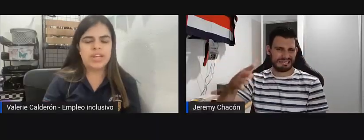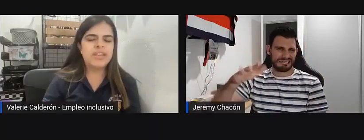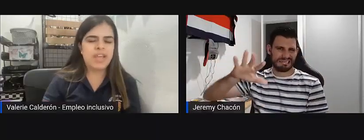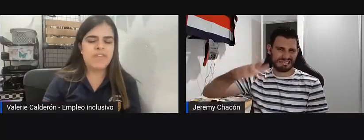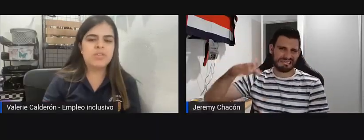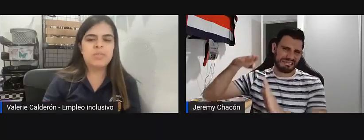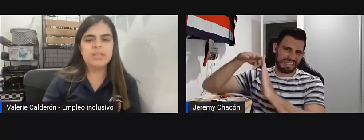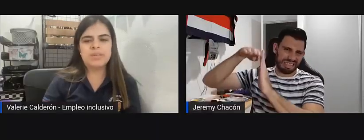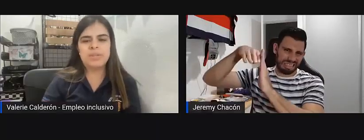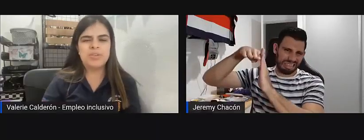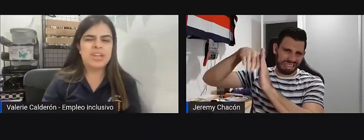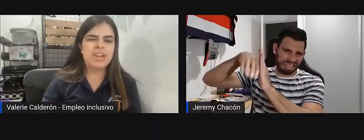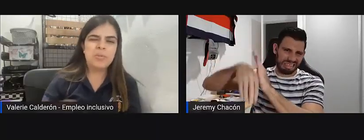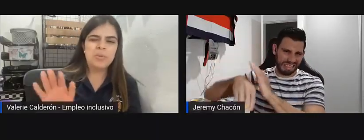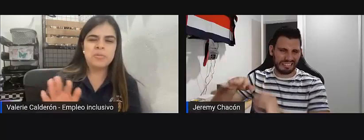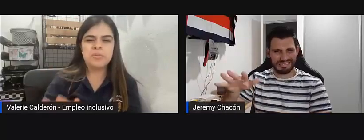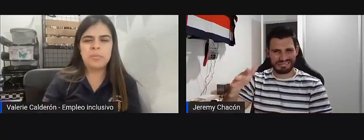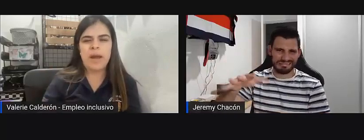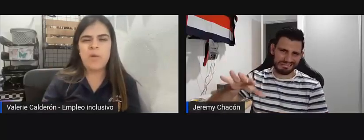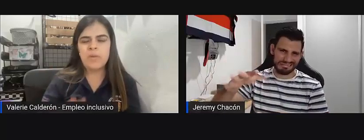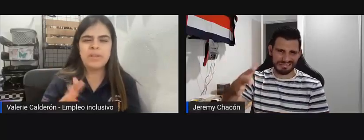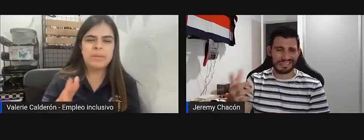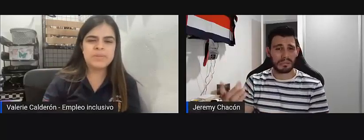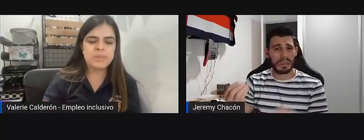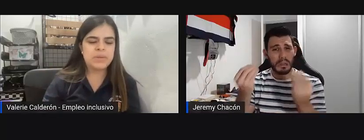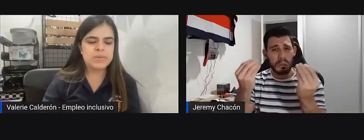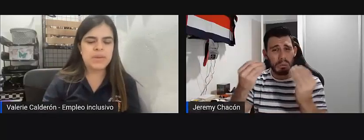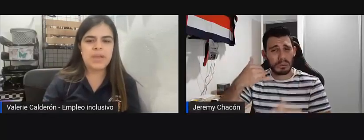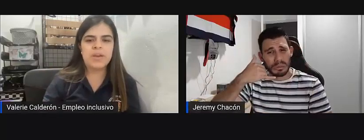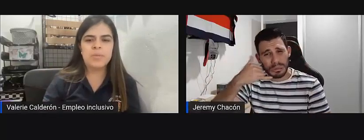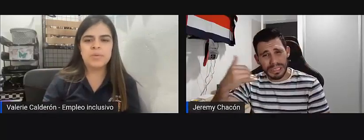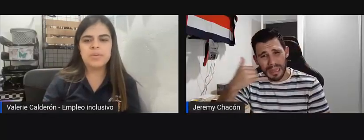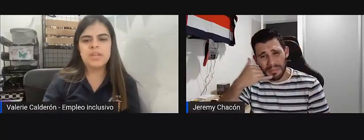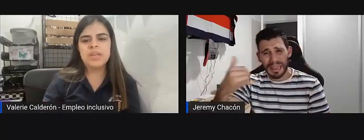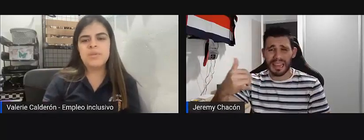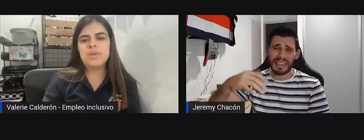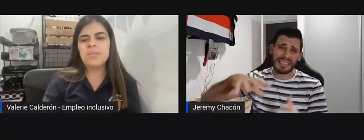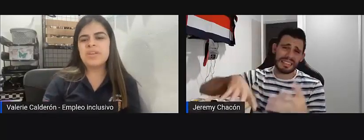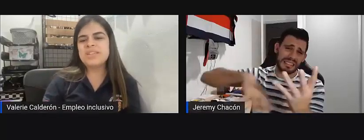al cliente ahí había un departamento que era como bajo verdad más o menos sabía como era porque